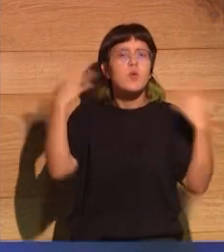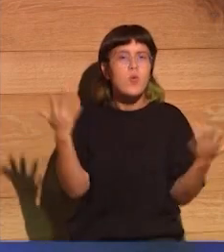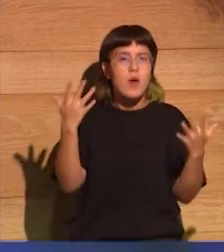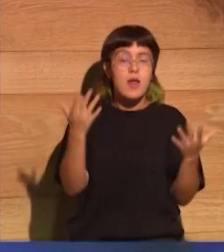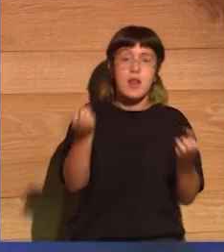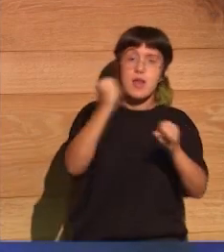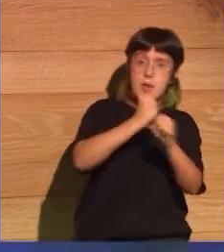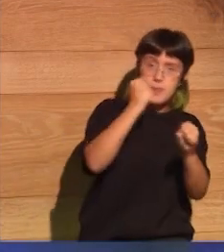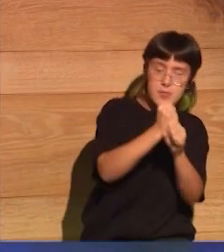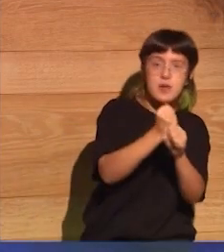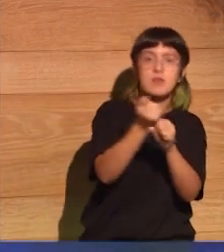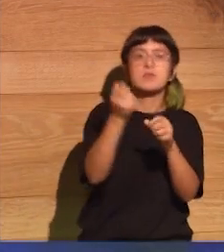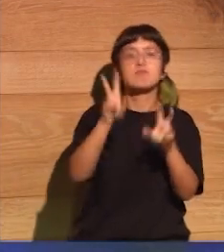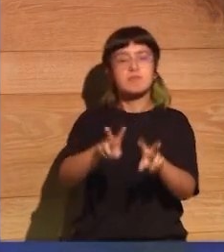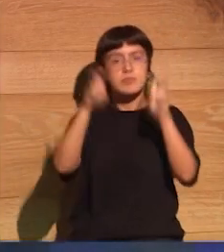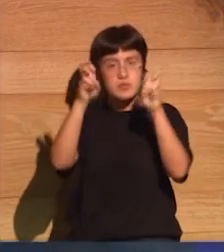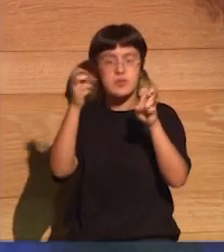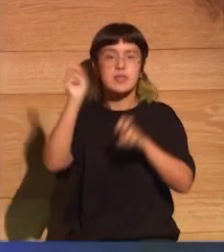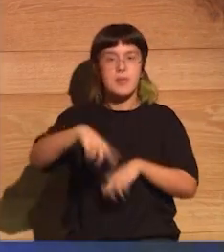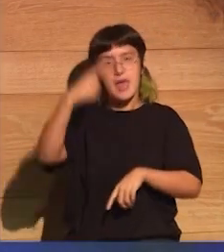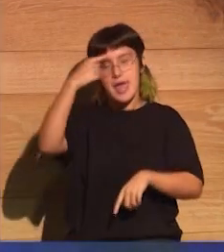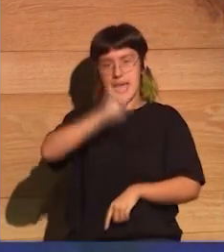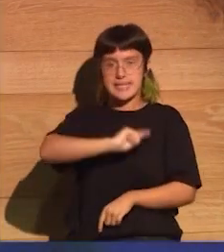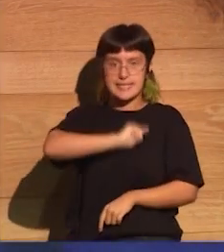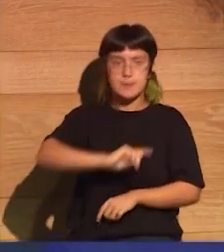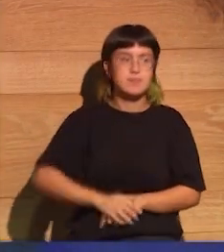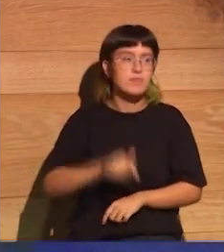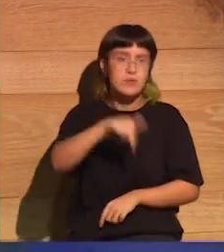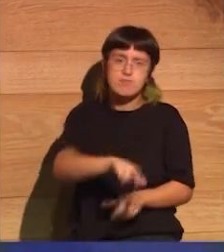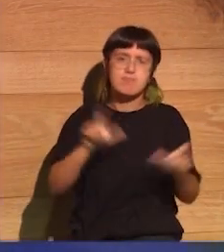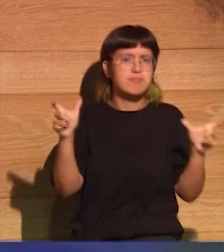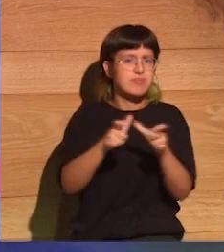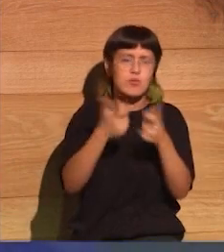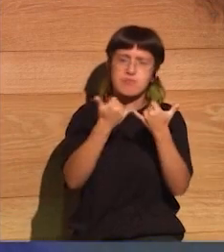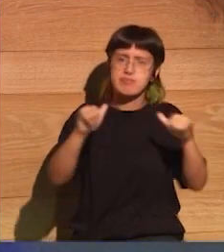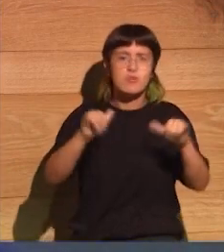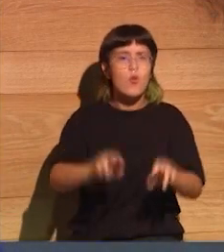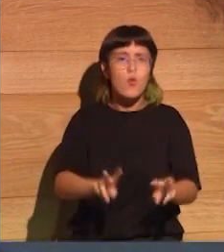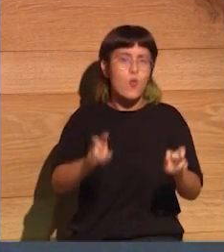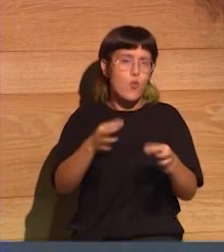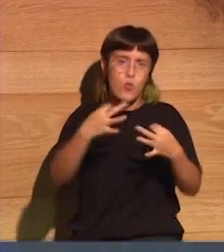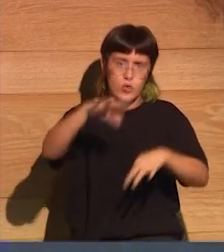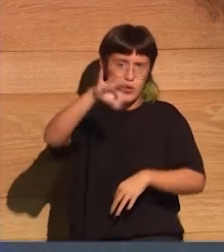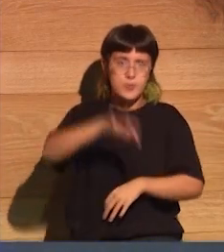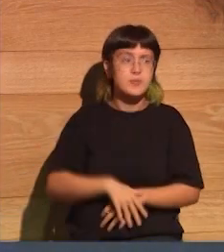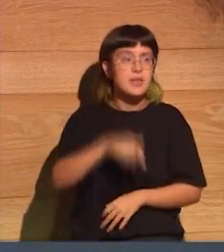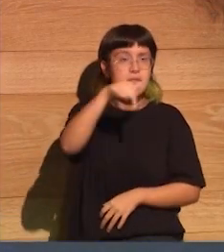del emprendimiento y de la ética, va a ser un evento único, se los garantizo. Vamos a tener a más de 50 ponentes nacionales e internacionales,